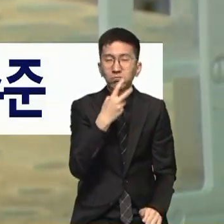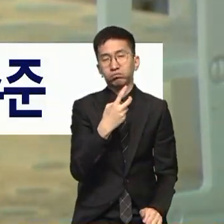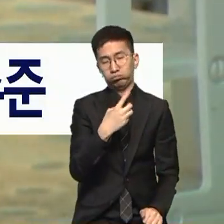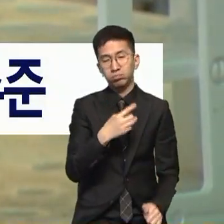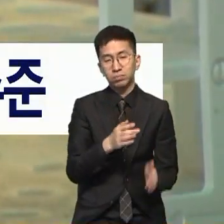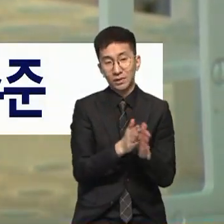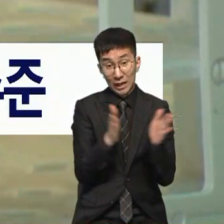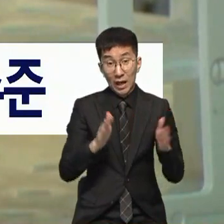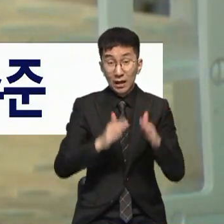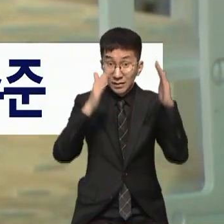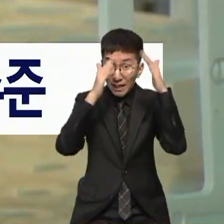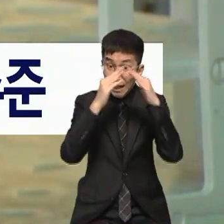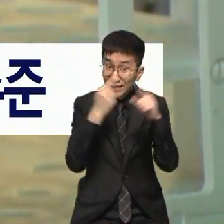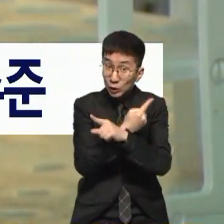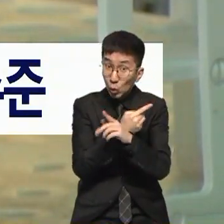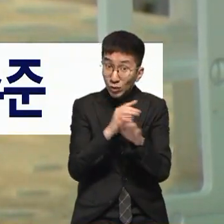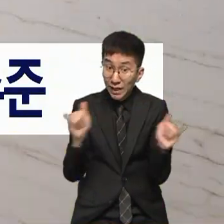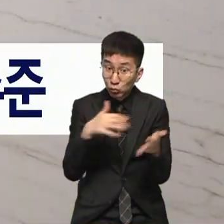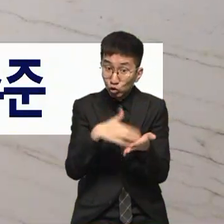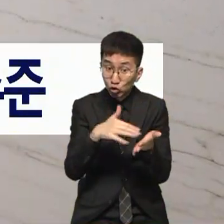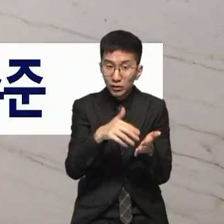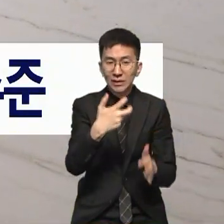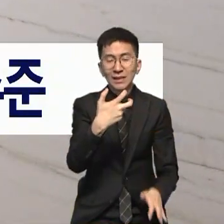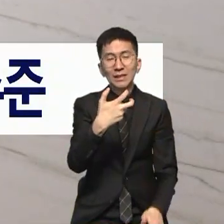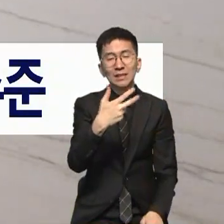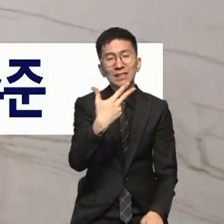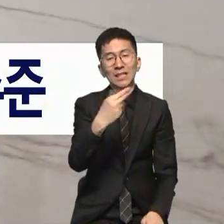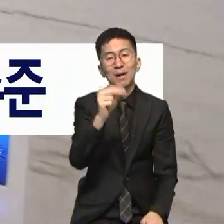최대 관리 인원의 87% 수준까지 올라선